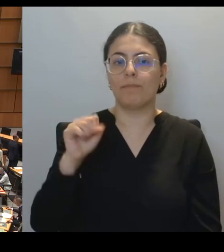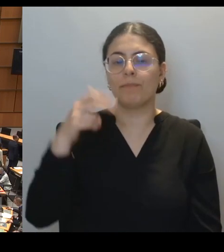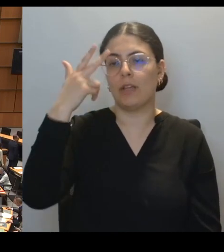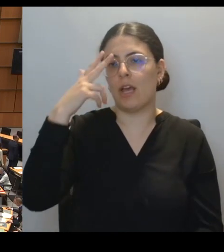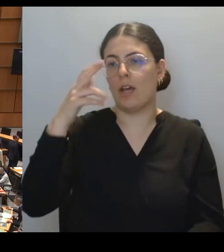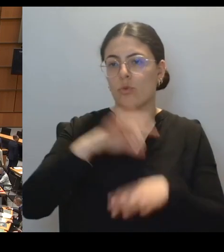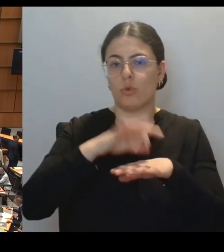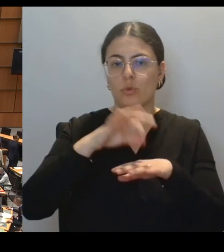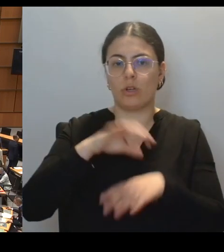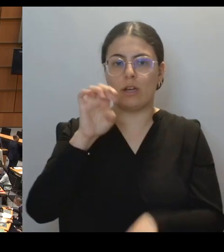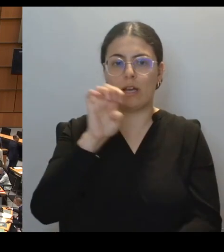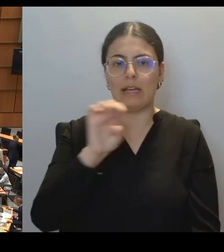Frau Laura Neugebauer.